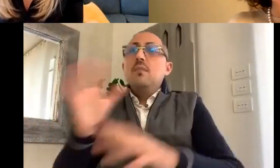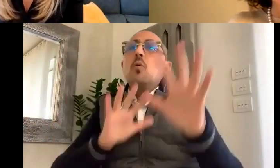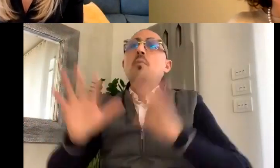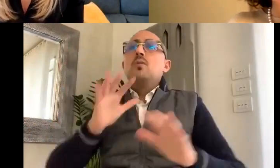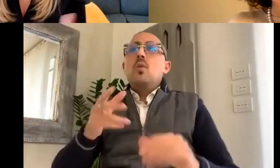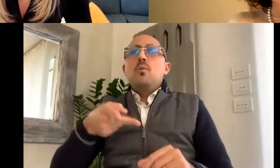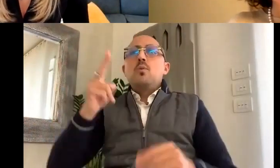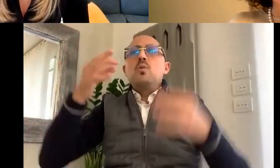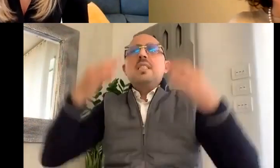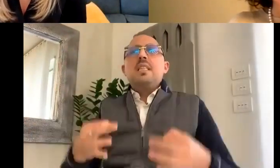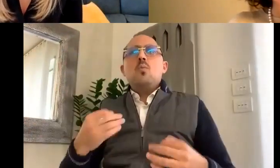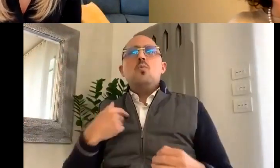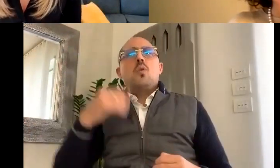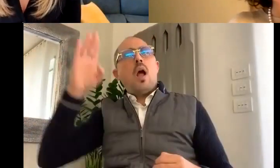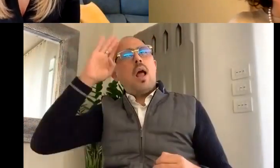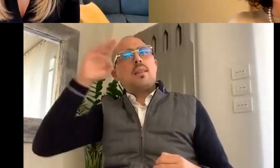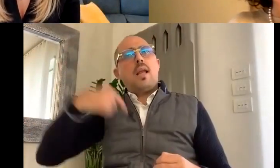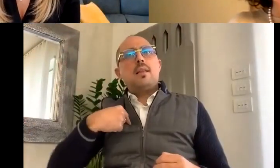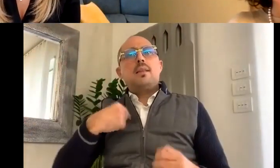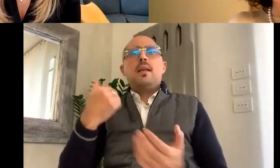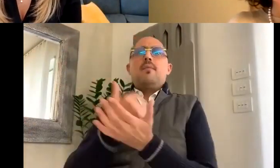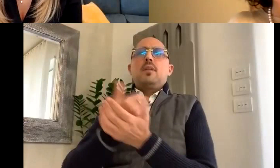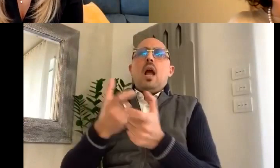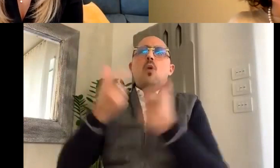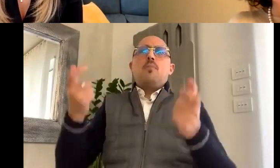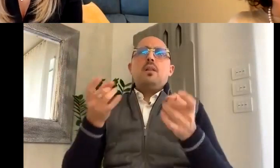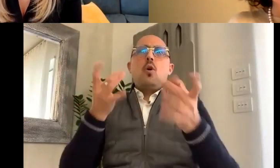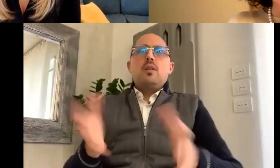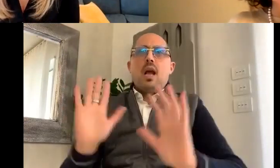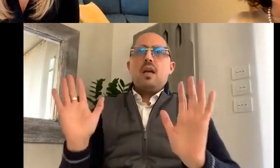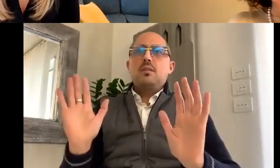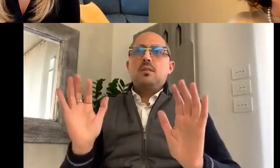di tutti questi servizi, noi ne abbiamo necessità per avere una sicurezza